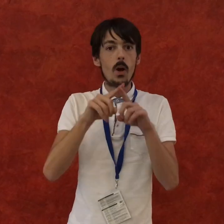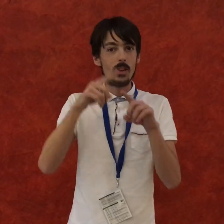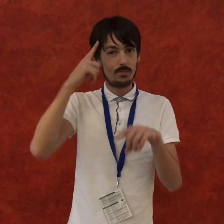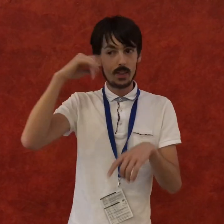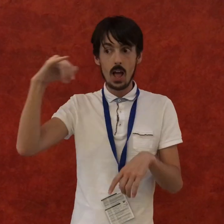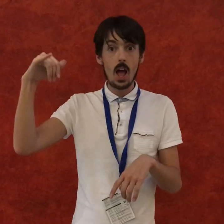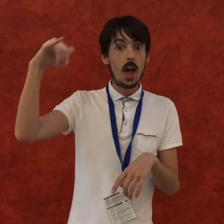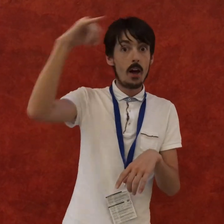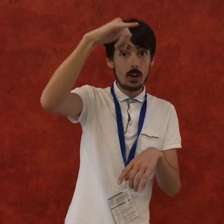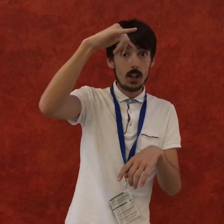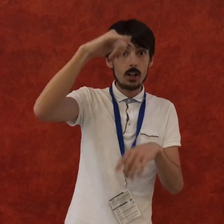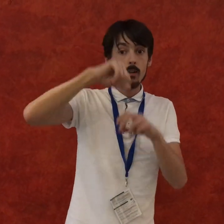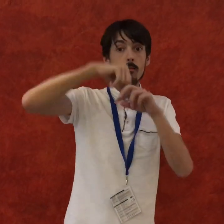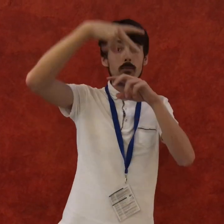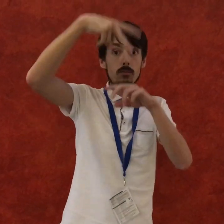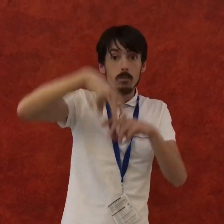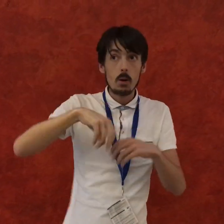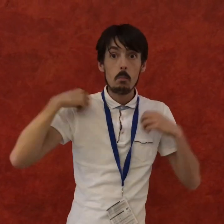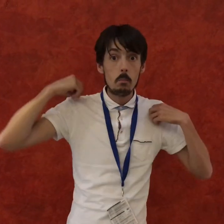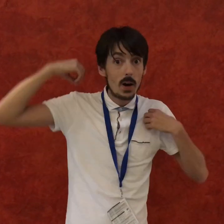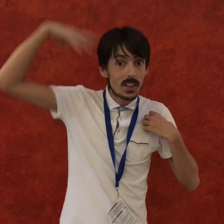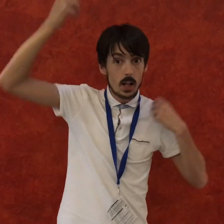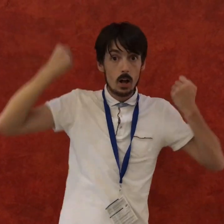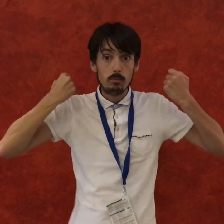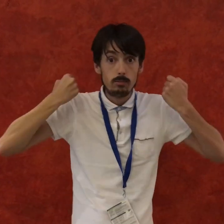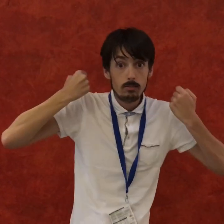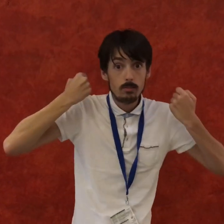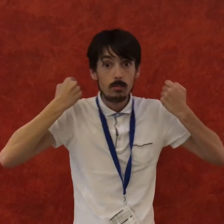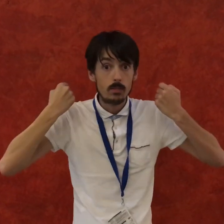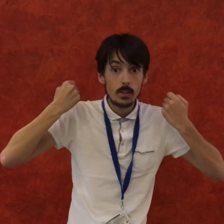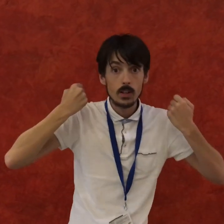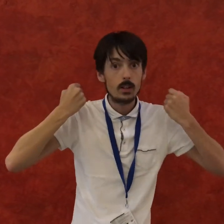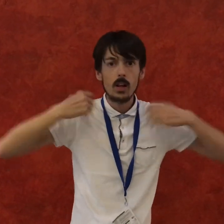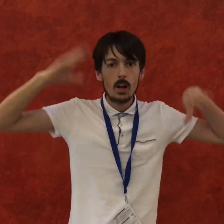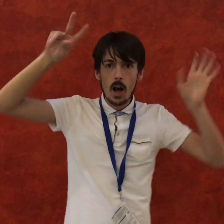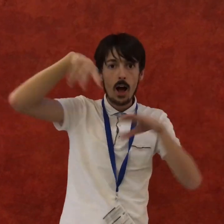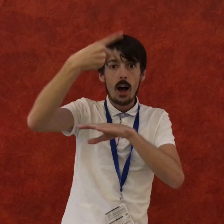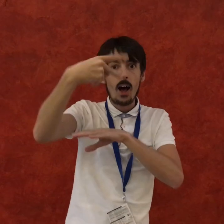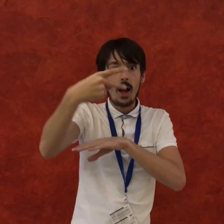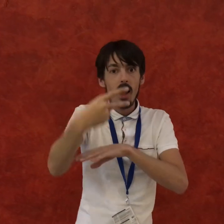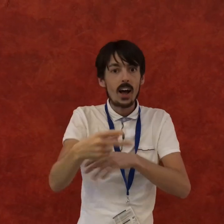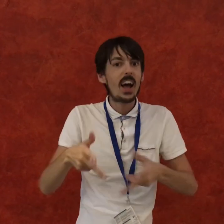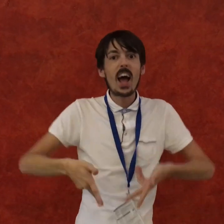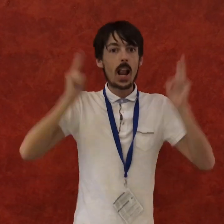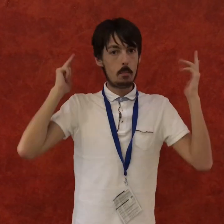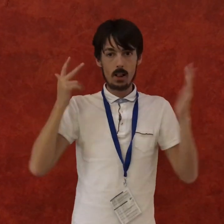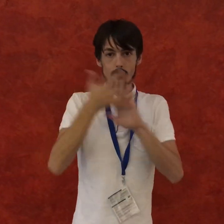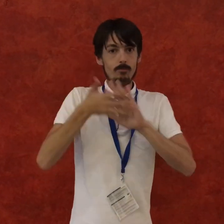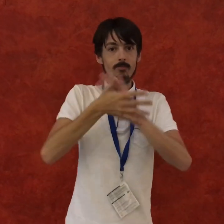La LS es como tirarnos de un avión sin paracaídas, nos da una sensación de libertad.